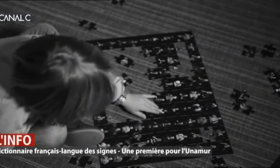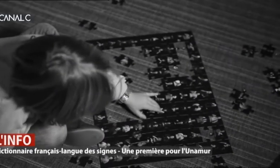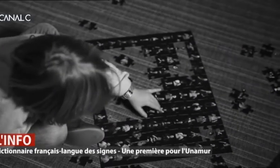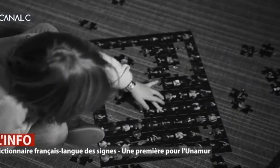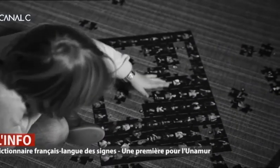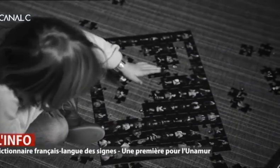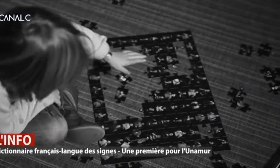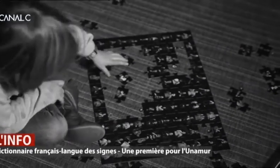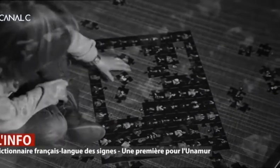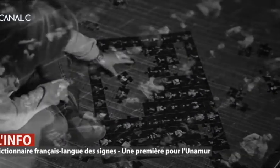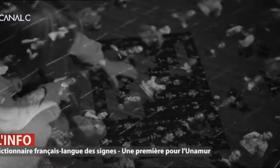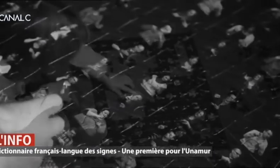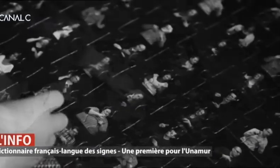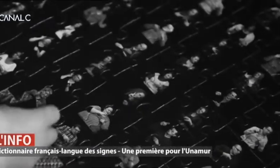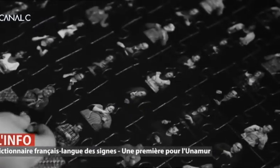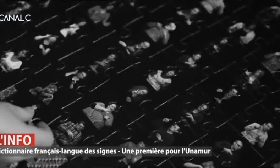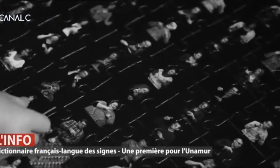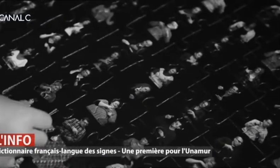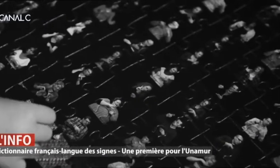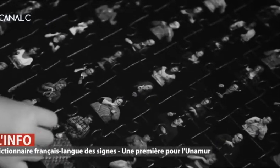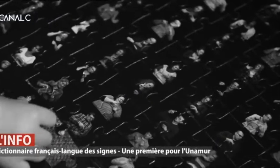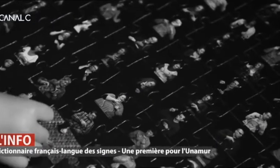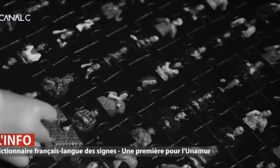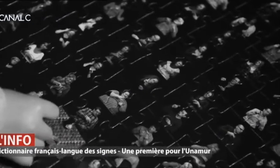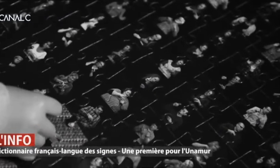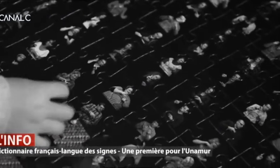corpus était ainsi créé. Et puis l'équipe de l'Unamur est passée à